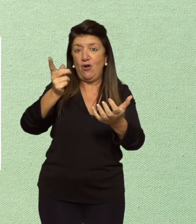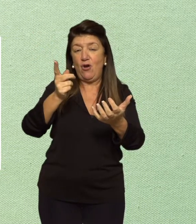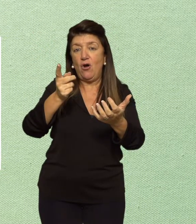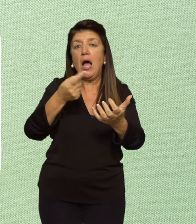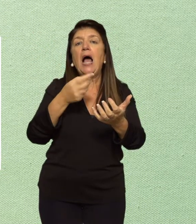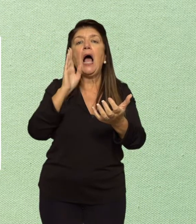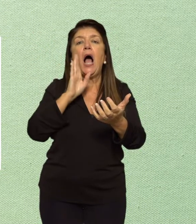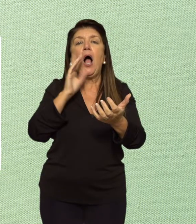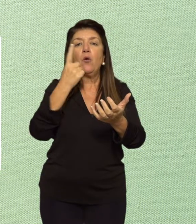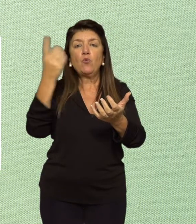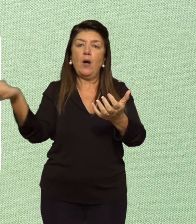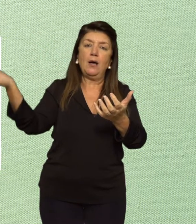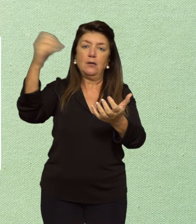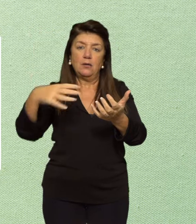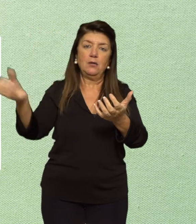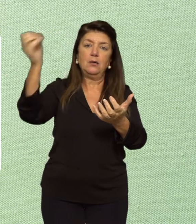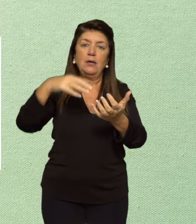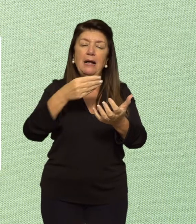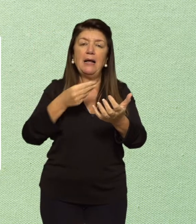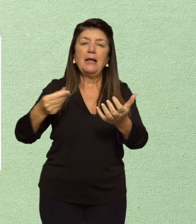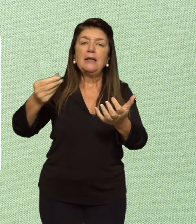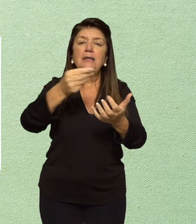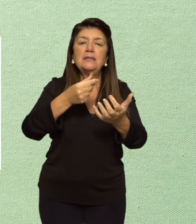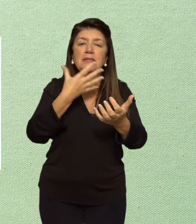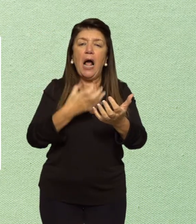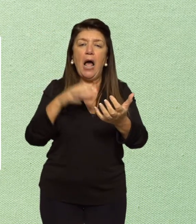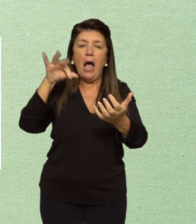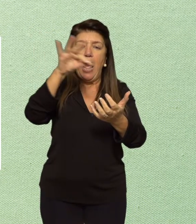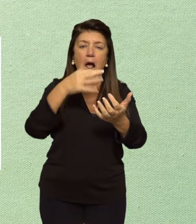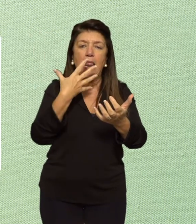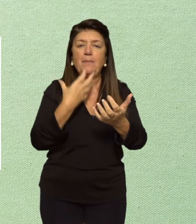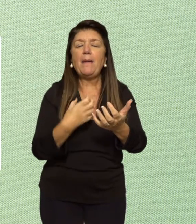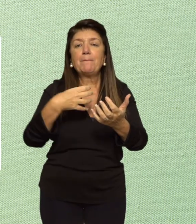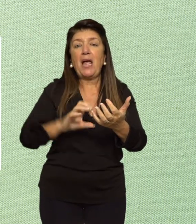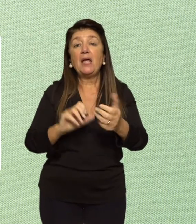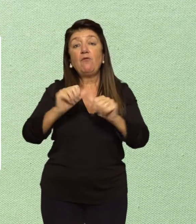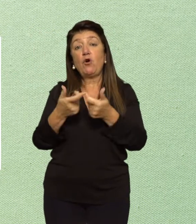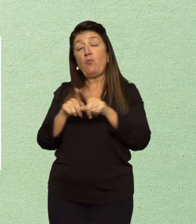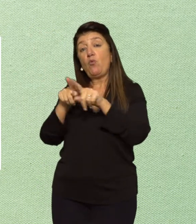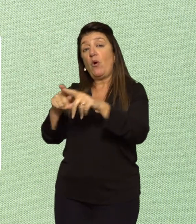giochiamo, stiamo insieme, ti aumentiamo la quota positiva della vita ti facciamo scoprire